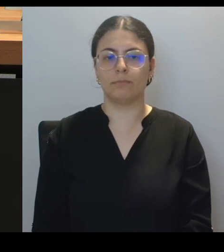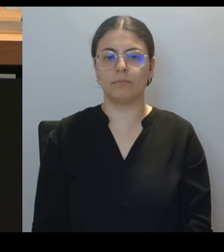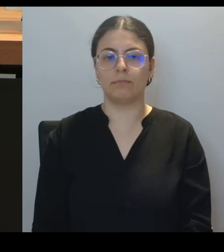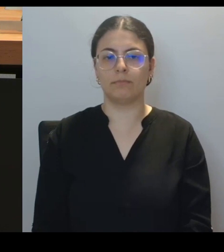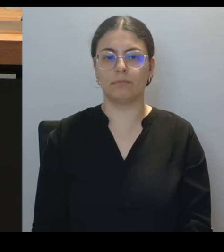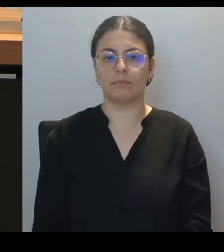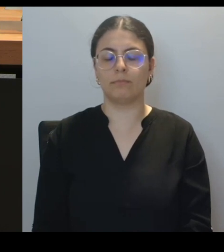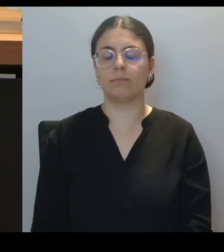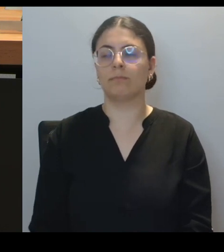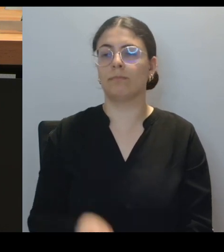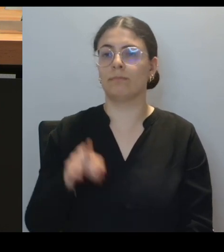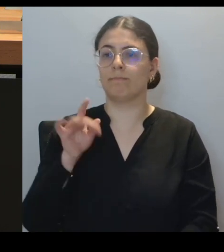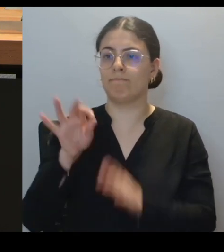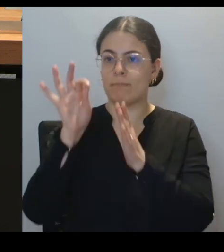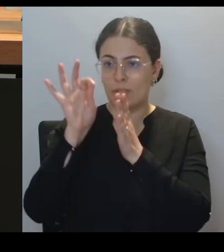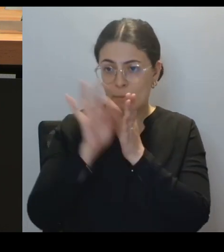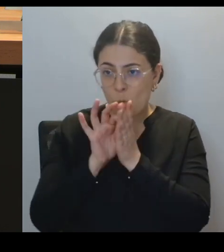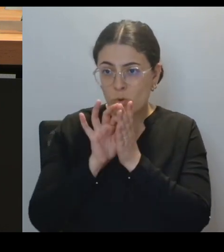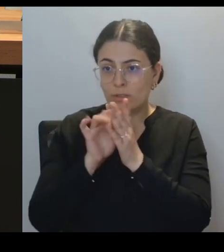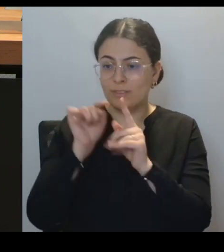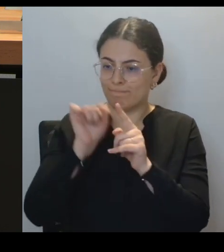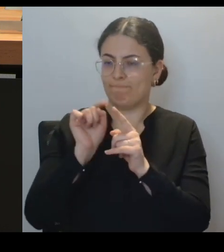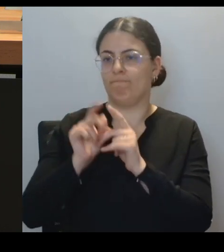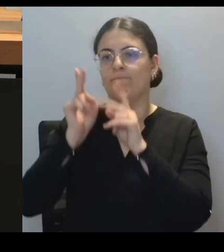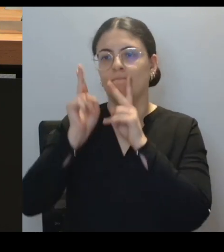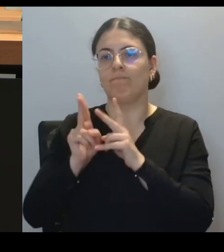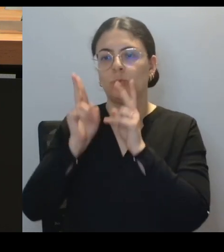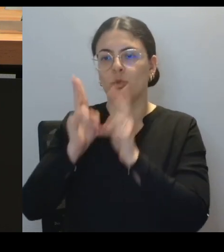Koalitionsvertrag die Einrichtung von Mobilitätszentren vor allem in